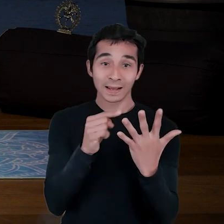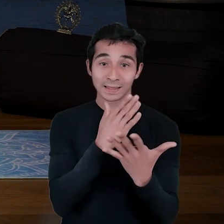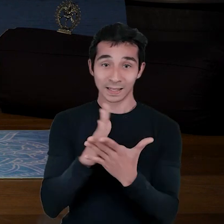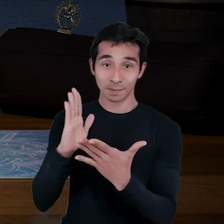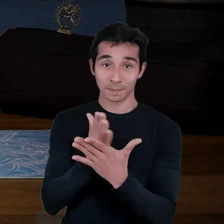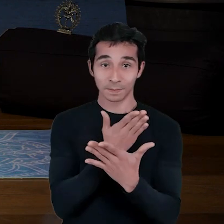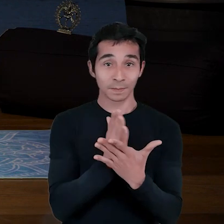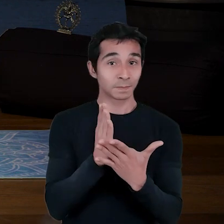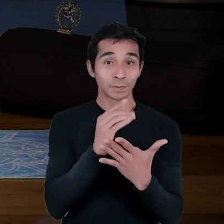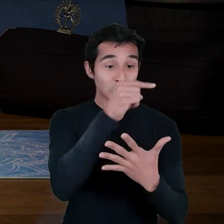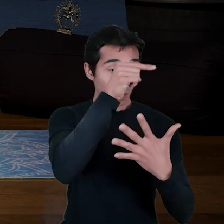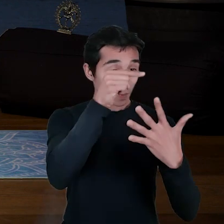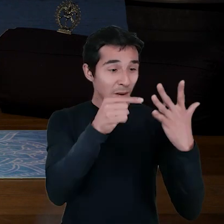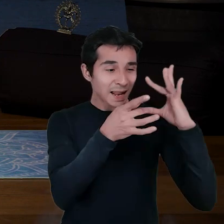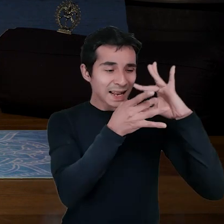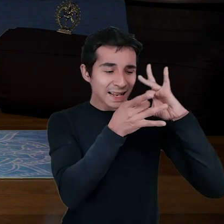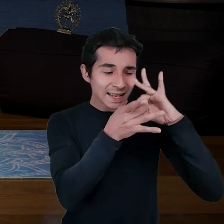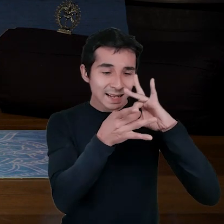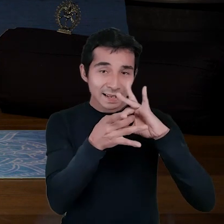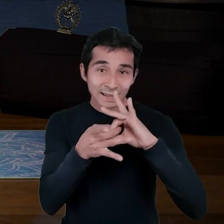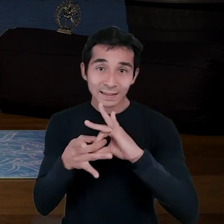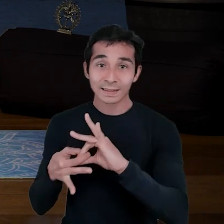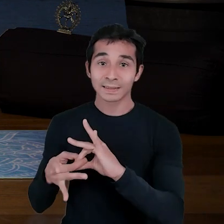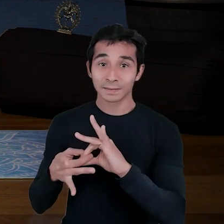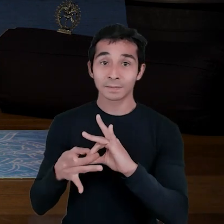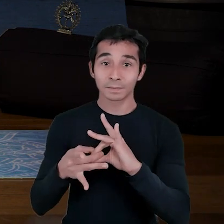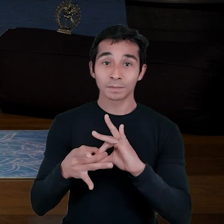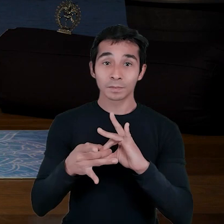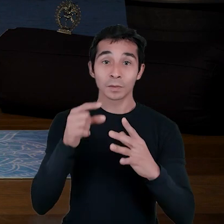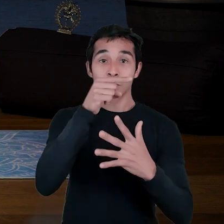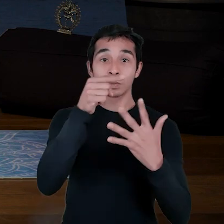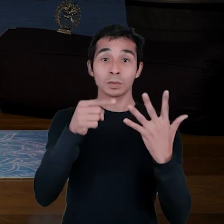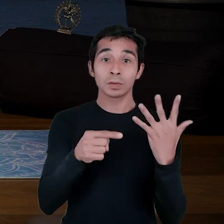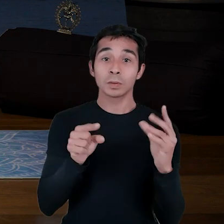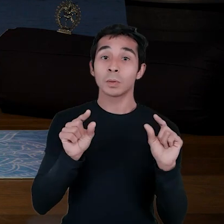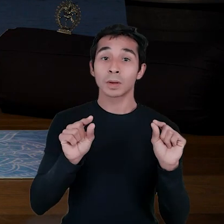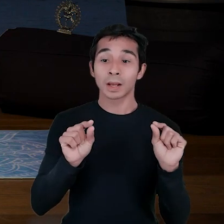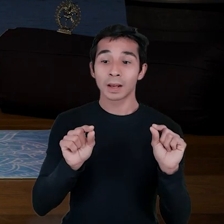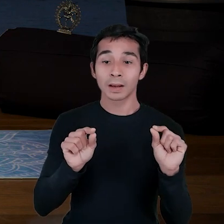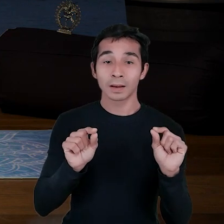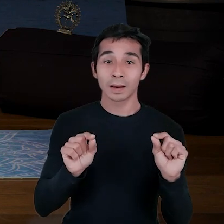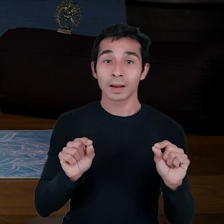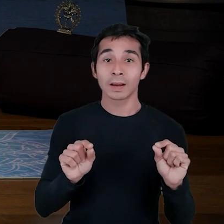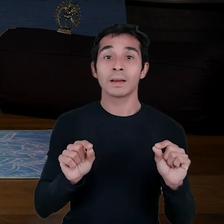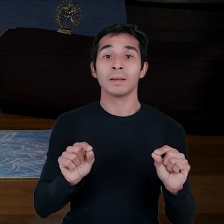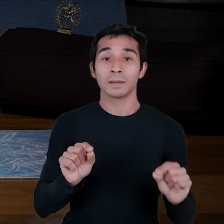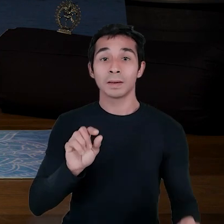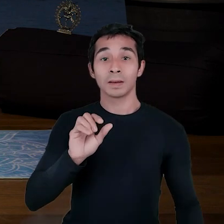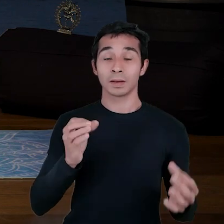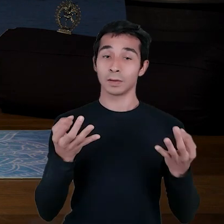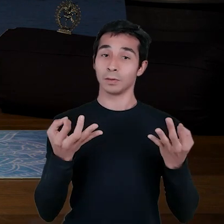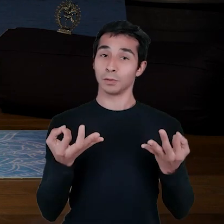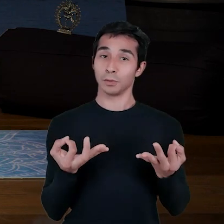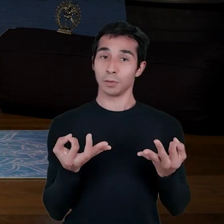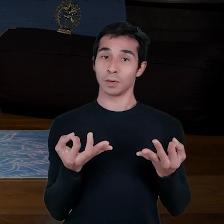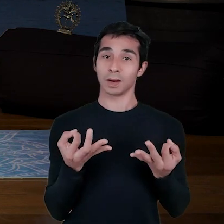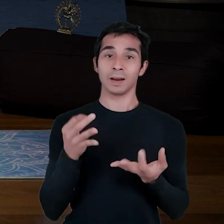Eles se interconectam. Todos eles formam ou fazem parte do que chamamos de Raja Yoga,